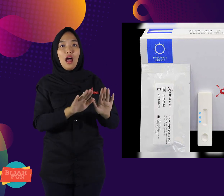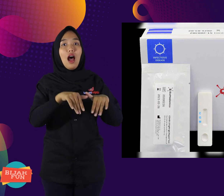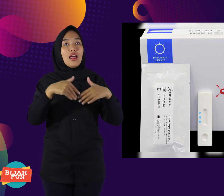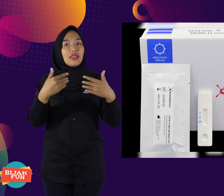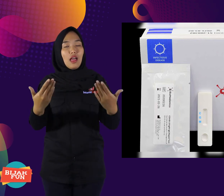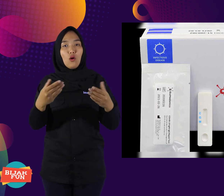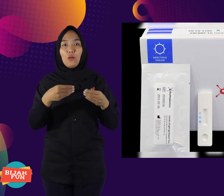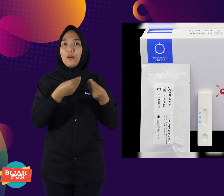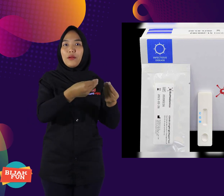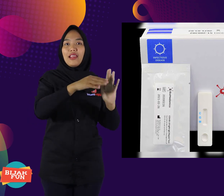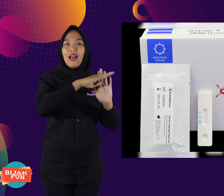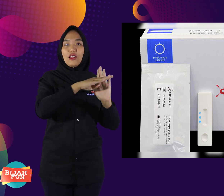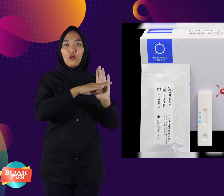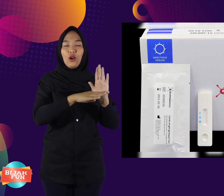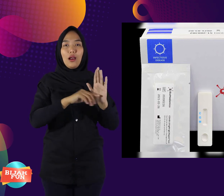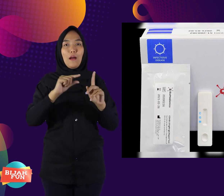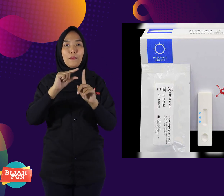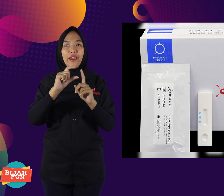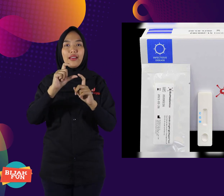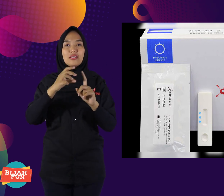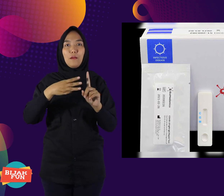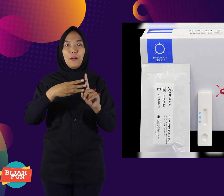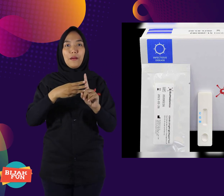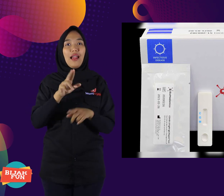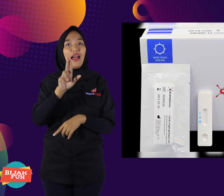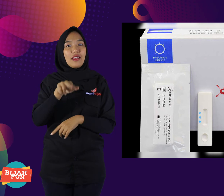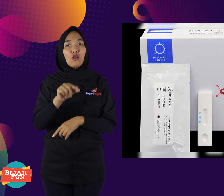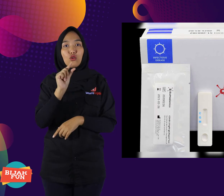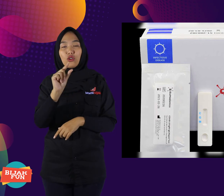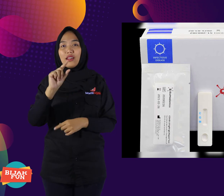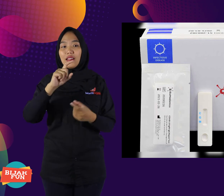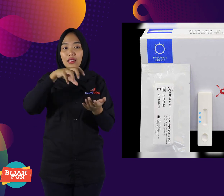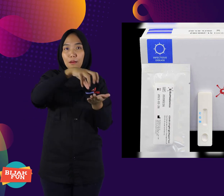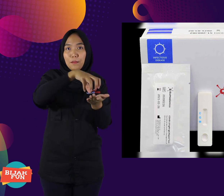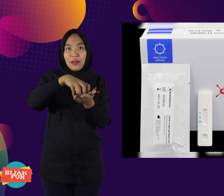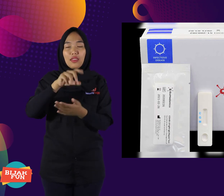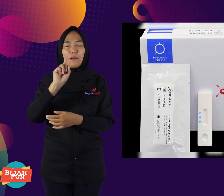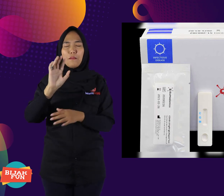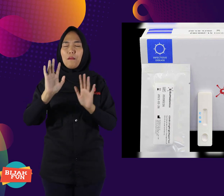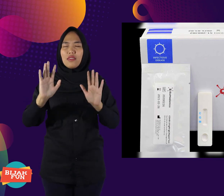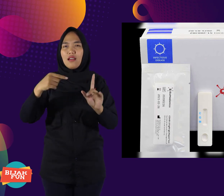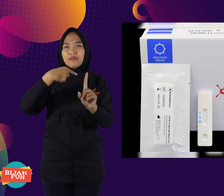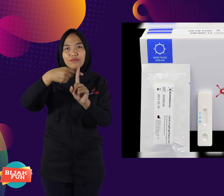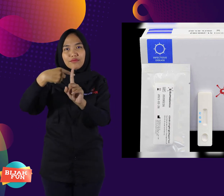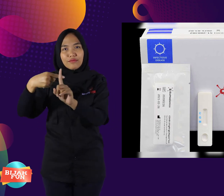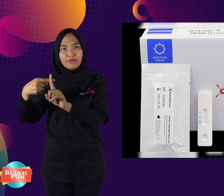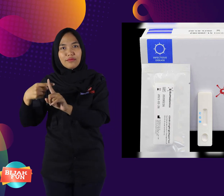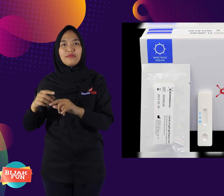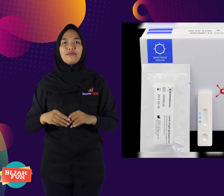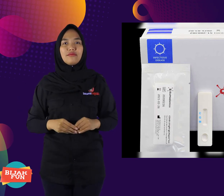atau diberi aturan PSBB untuk tempat yang banyak positif corona.